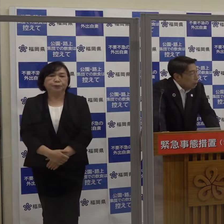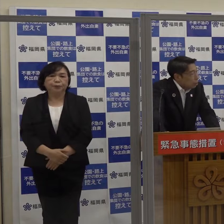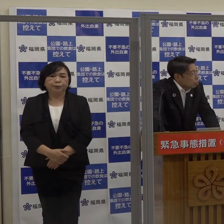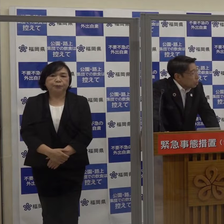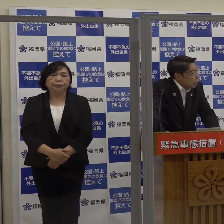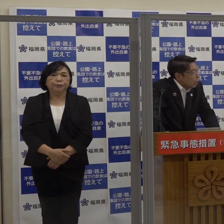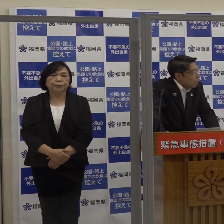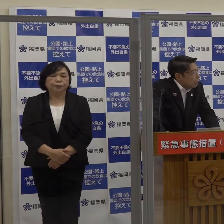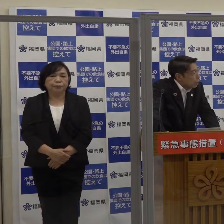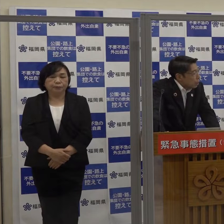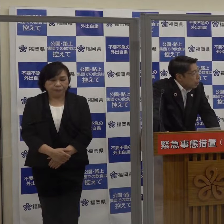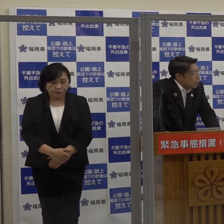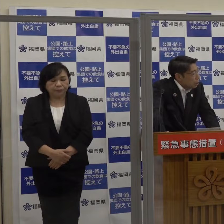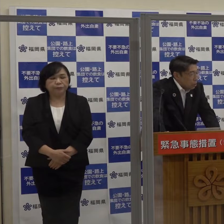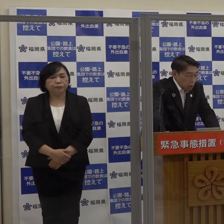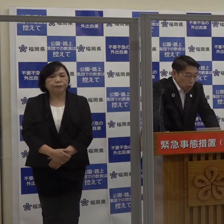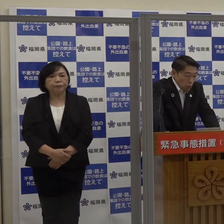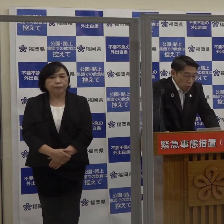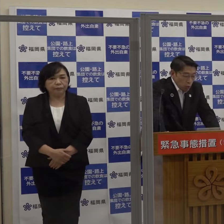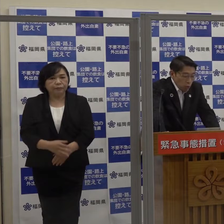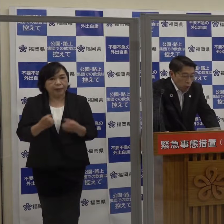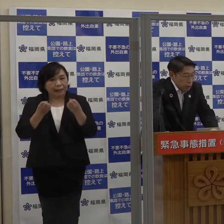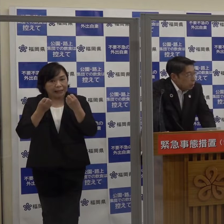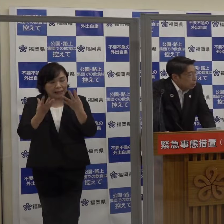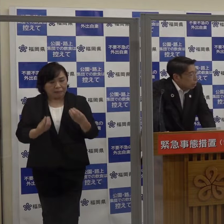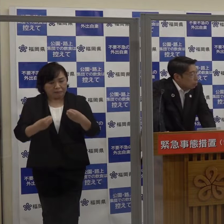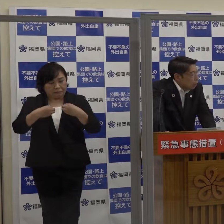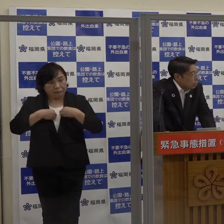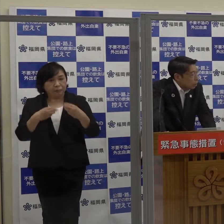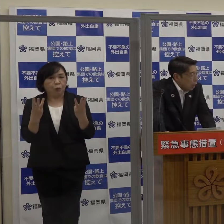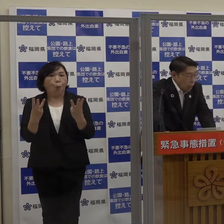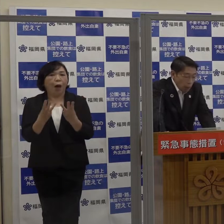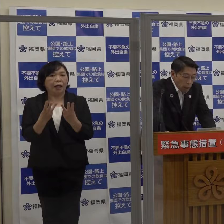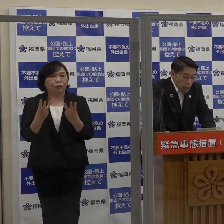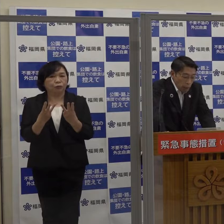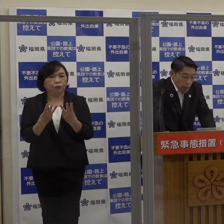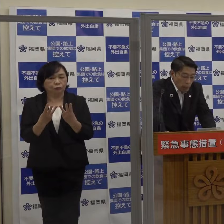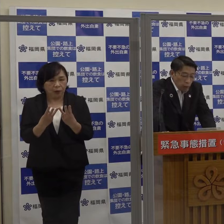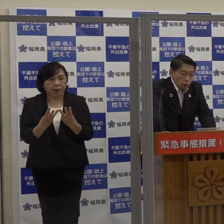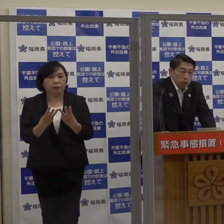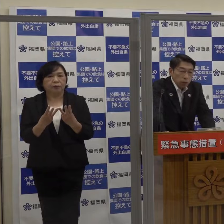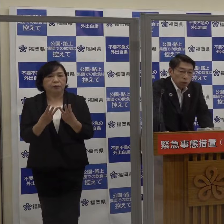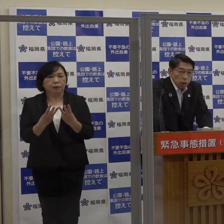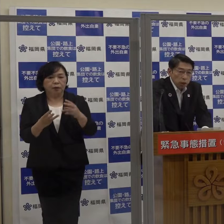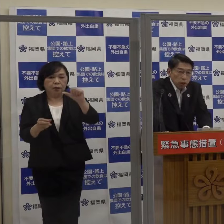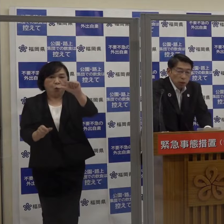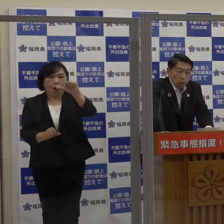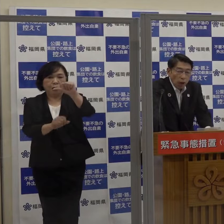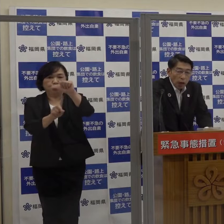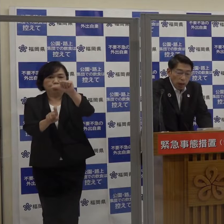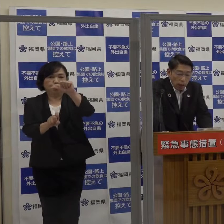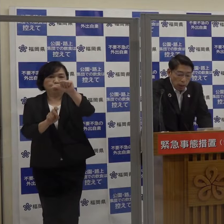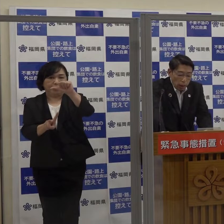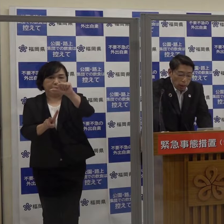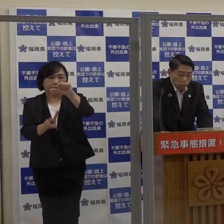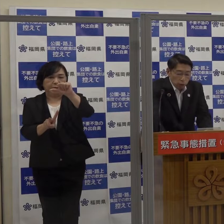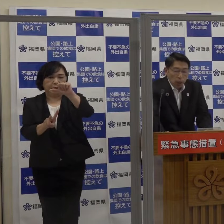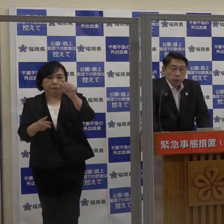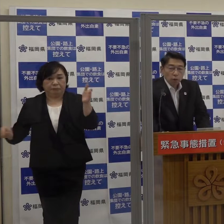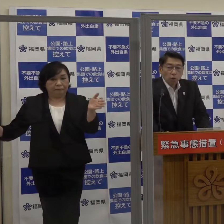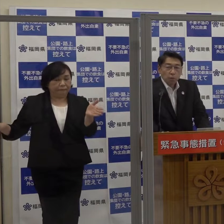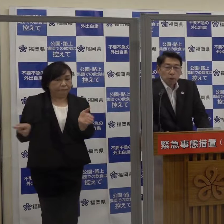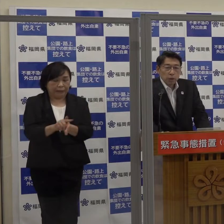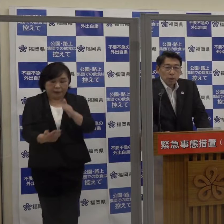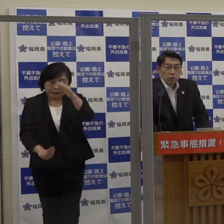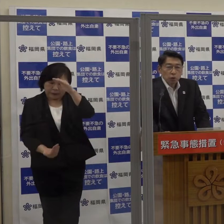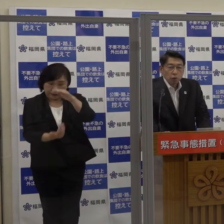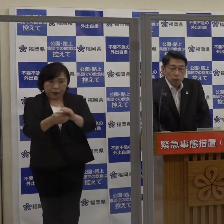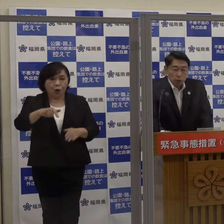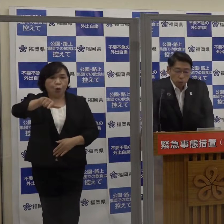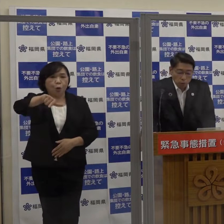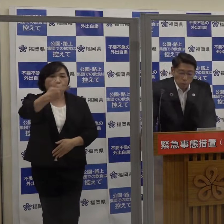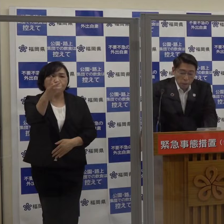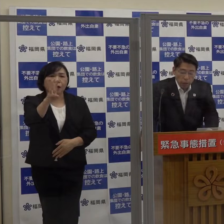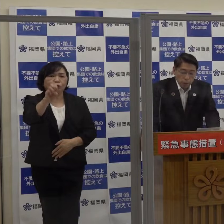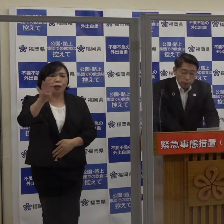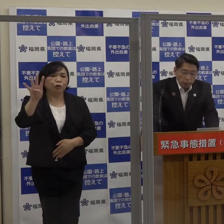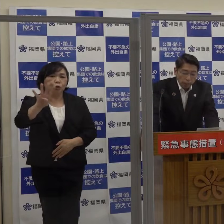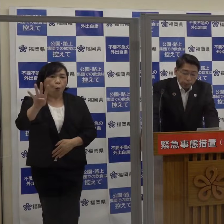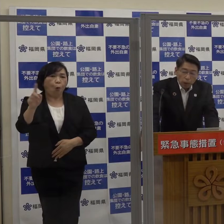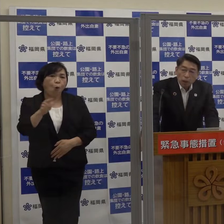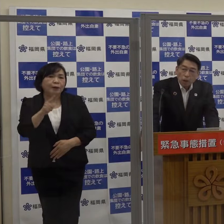そして 新規陽性者数ですが ５月１２日に過去最多の６３４人となりました